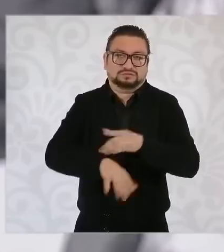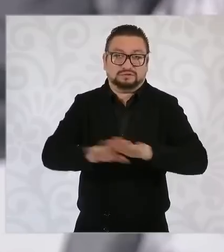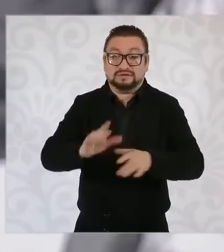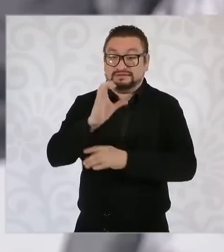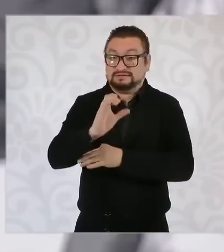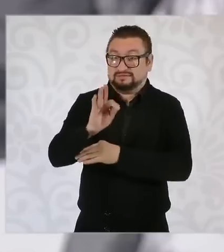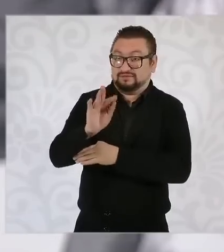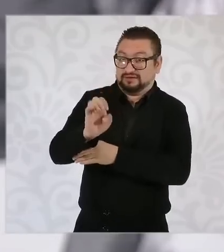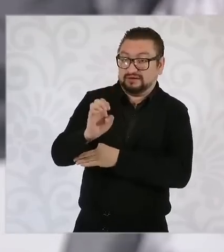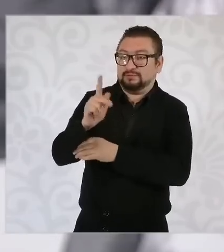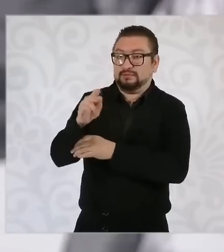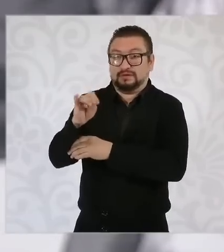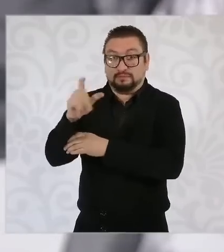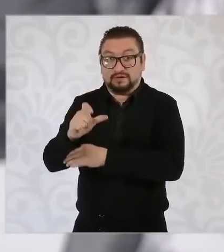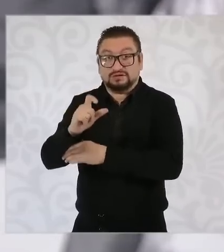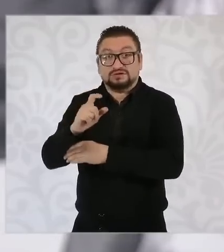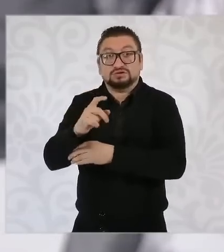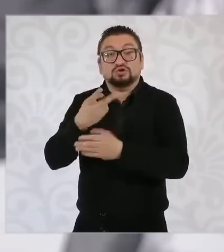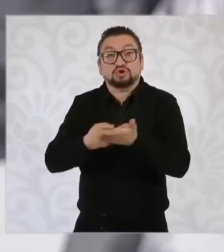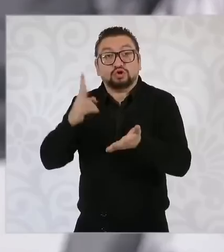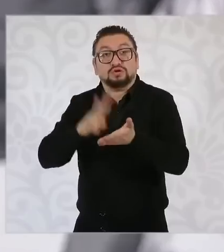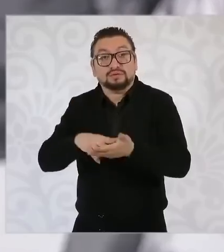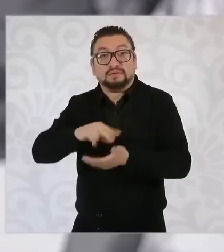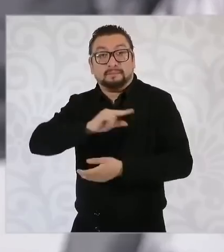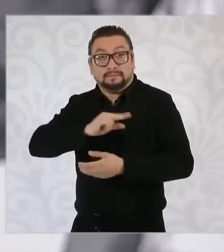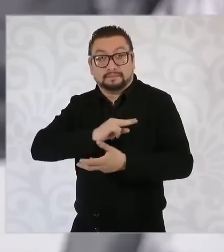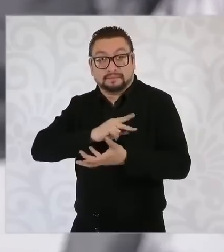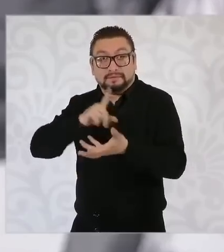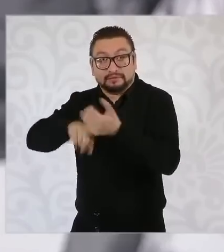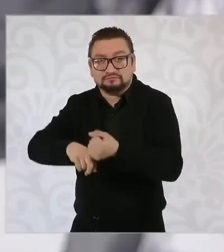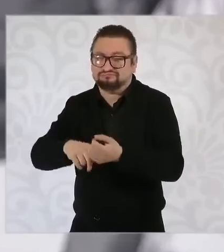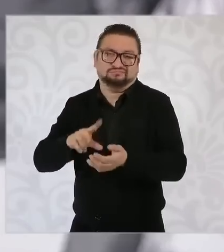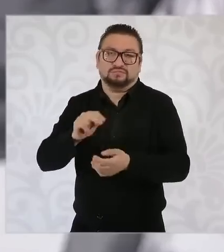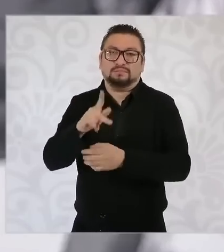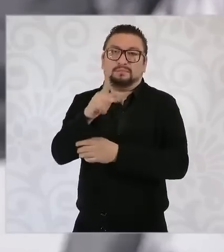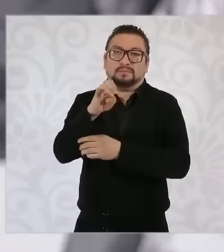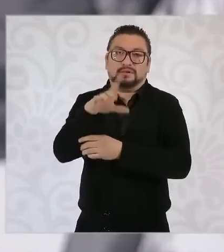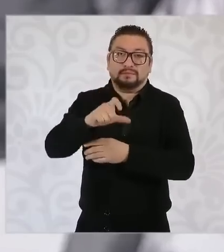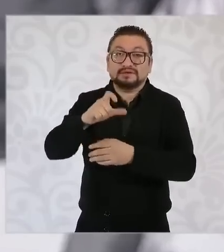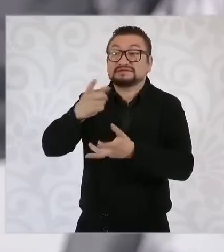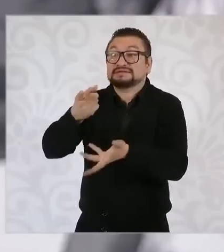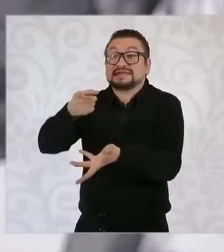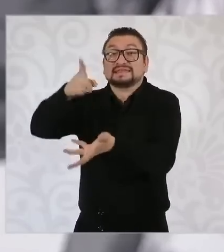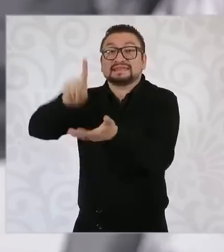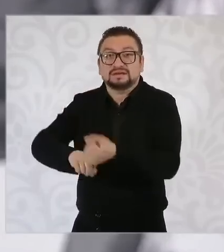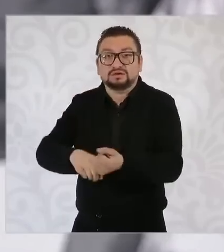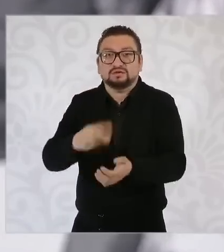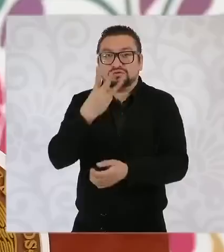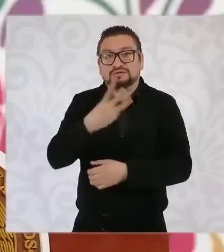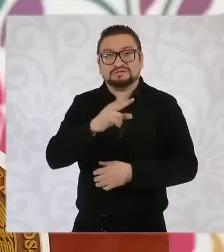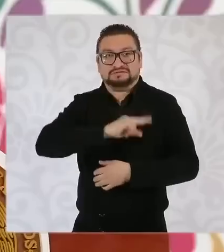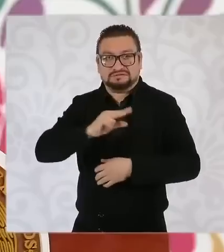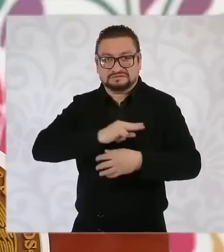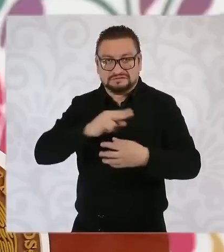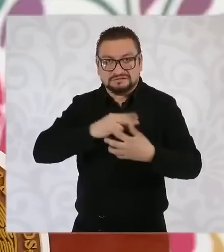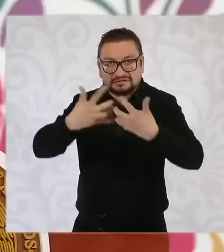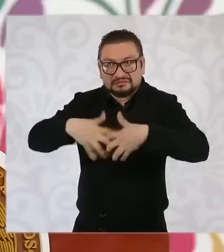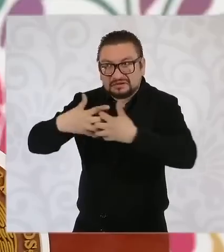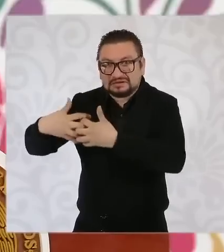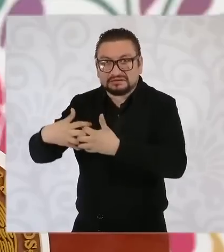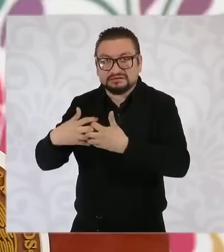Pemex en el caso por ejemplo de Pemex se contaba con tres empresas subsidiarias y casi 50 empresas